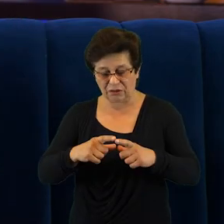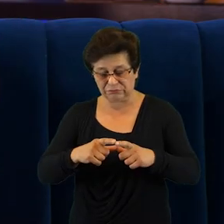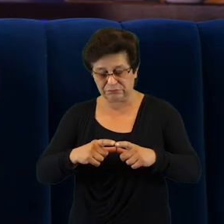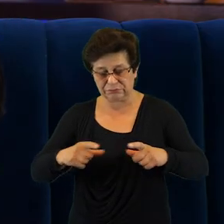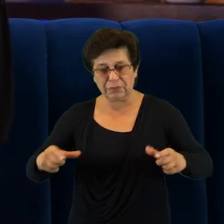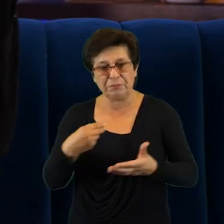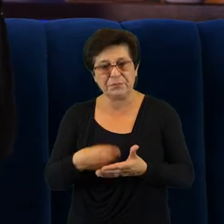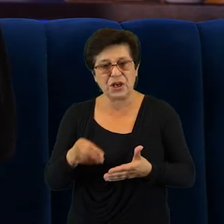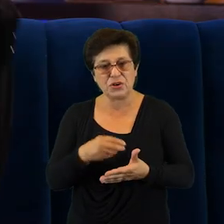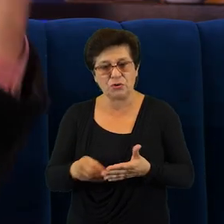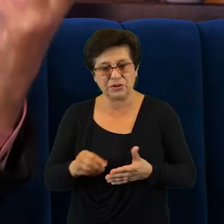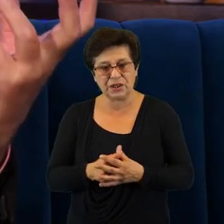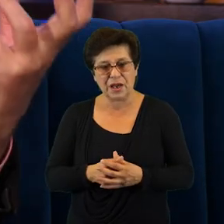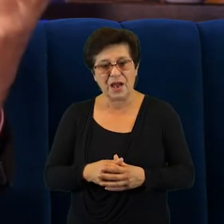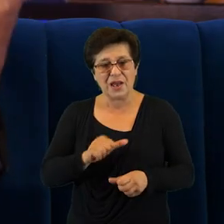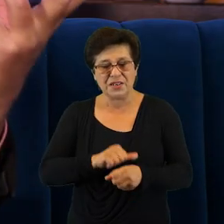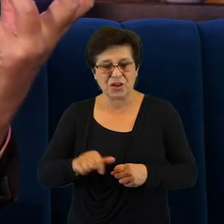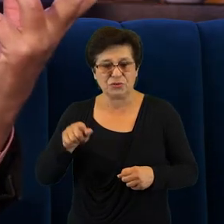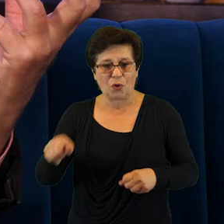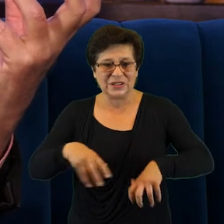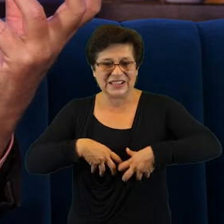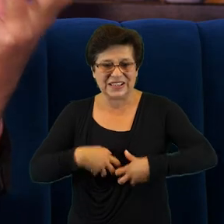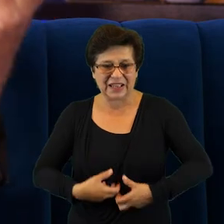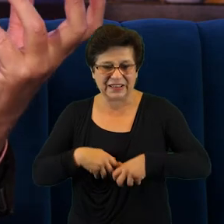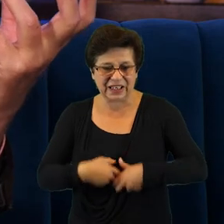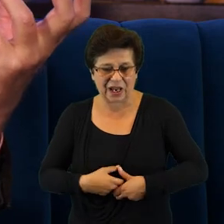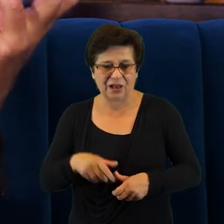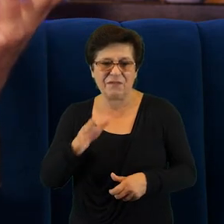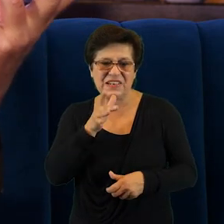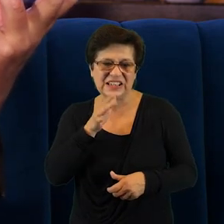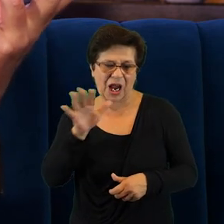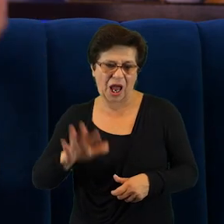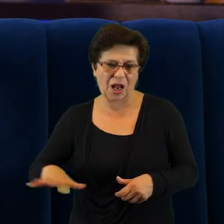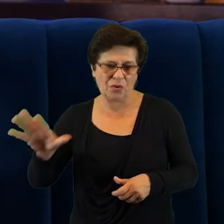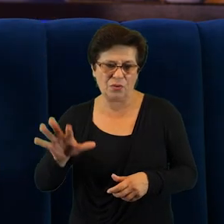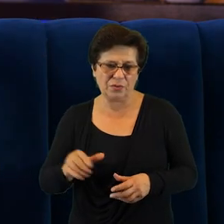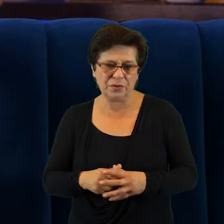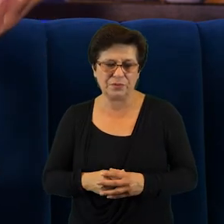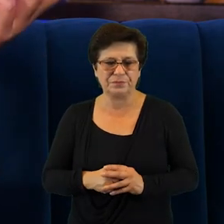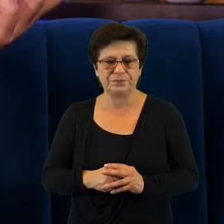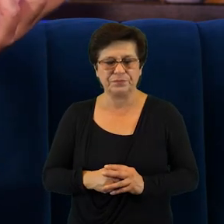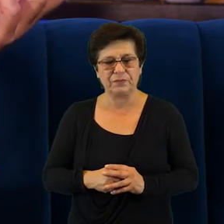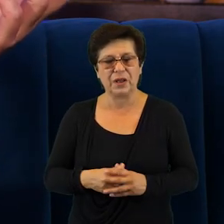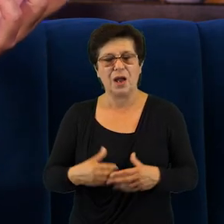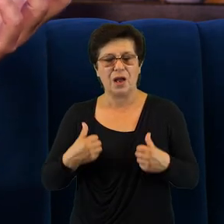I to jest czołowy satyryk współczesnego Izraela. Bardzo smutny, powściągliwy, zdystansowany pan,